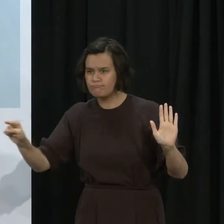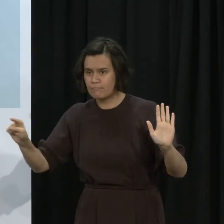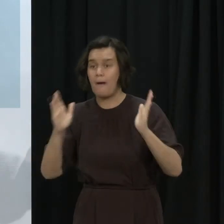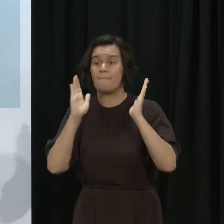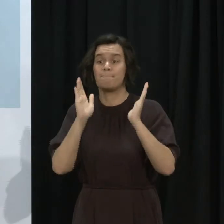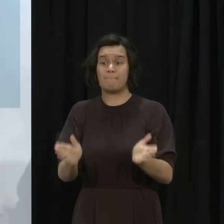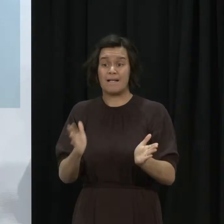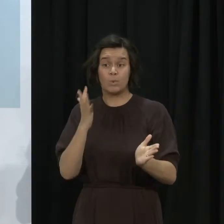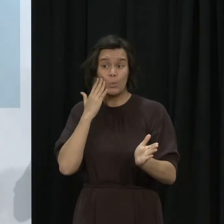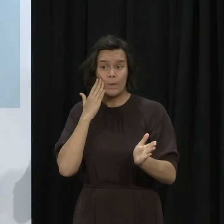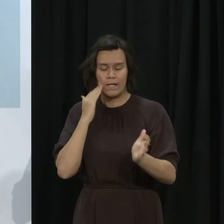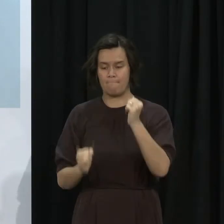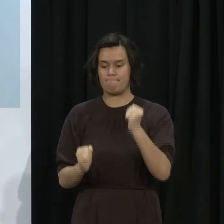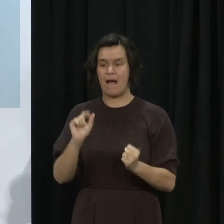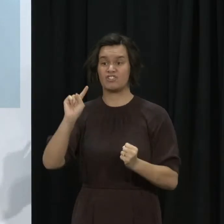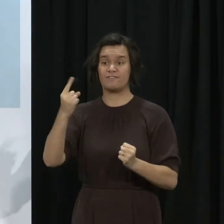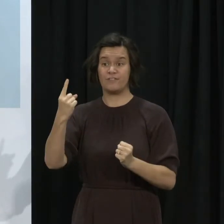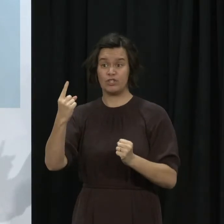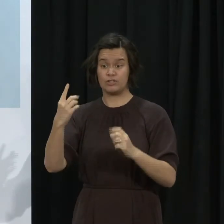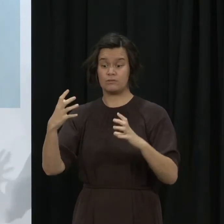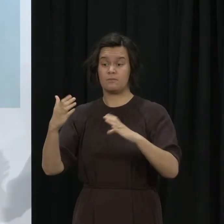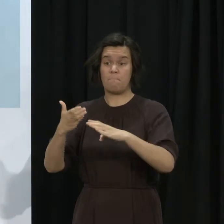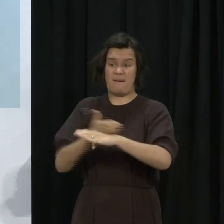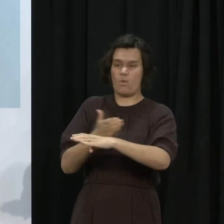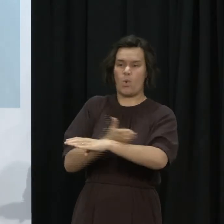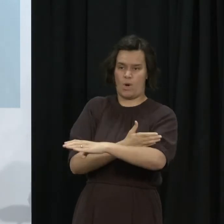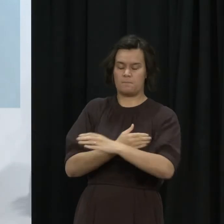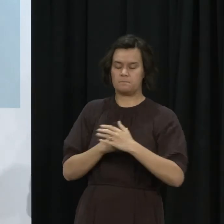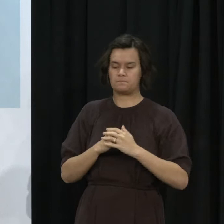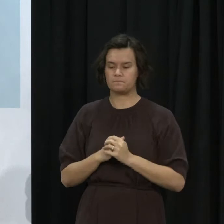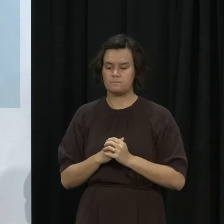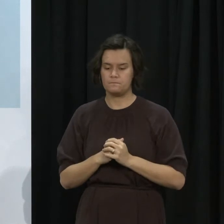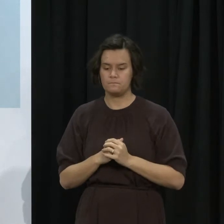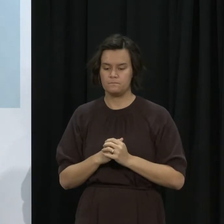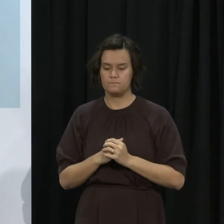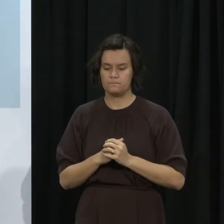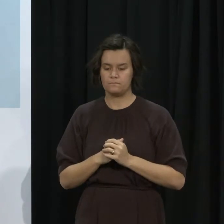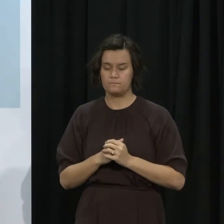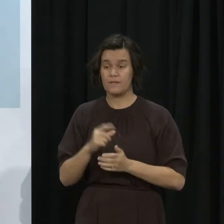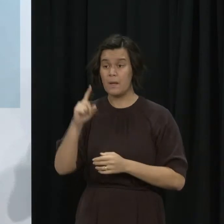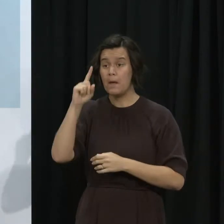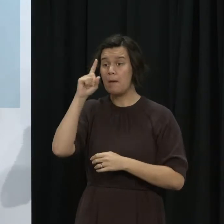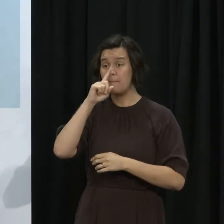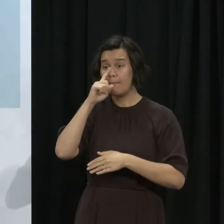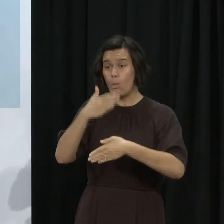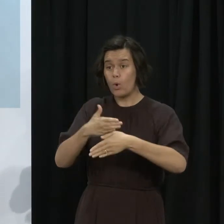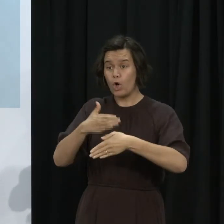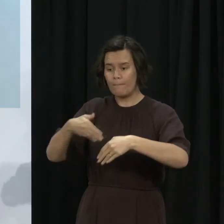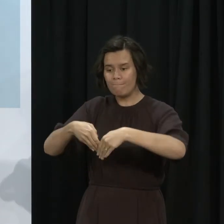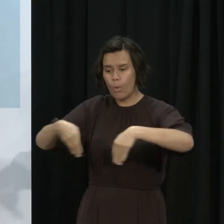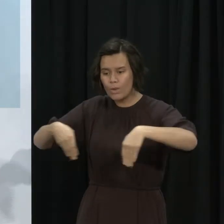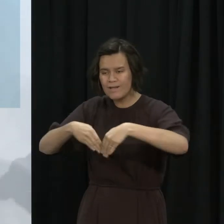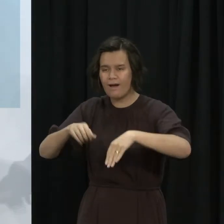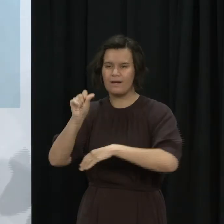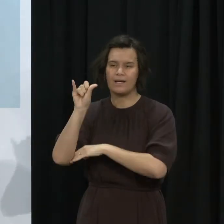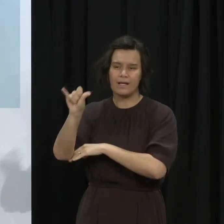hipokina ana e te mana kano